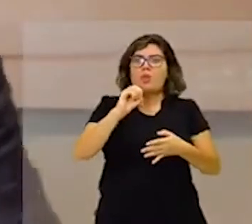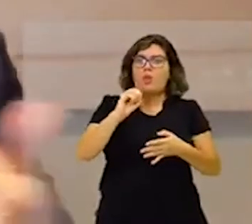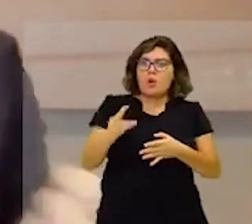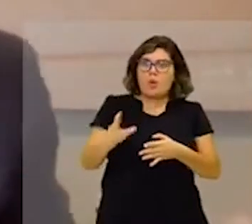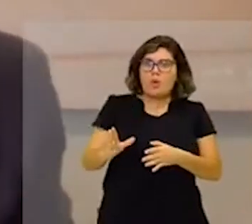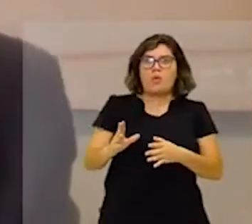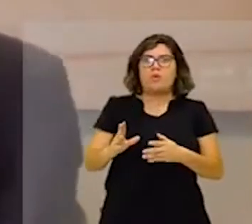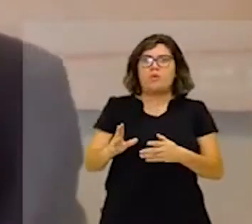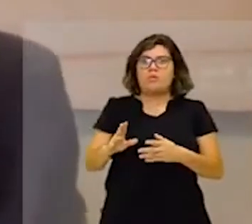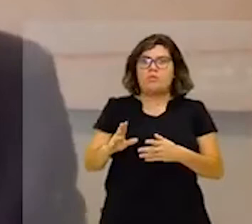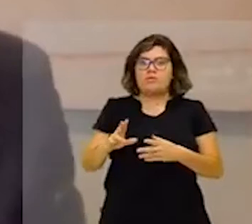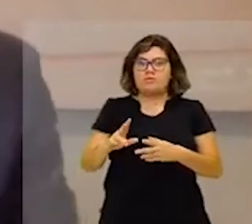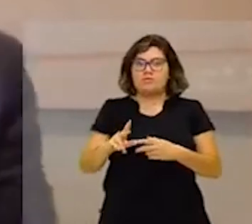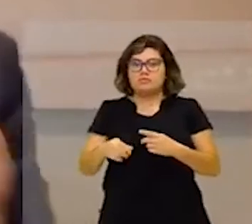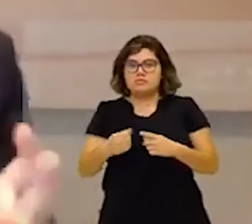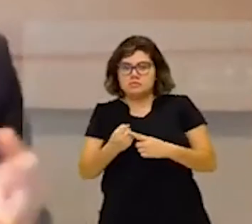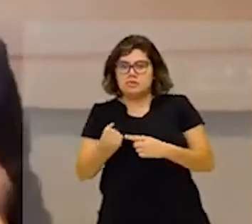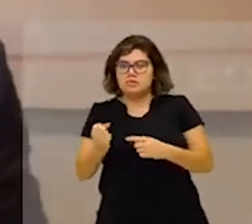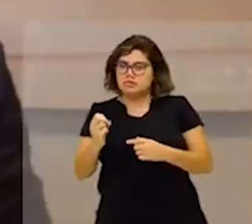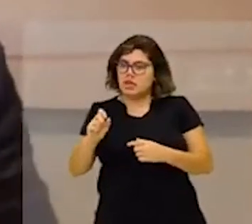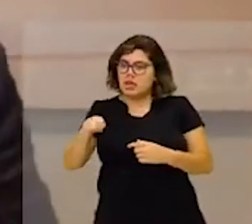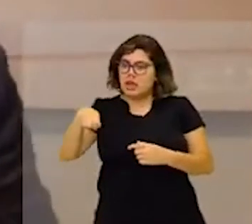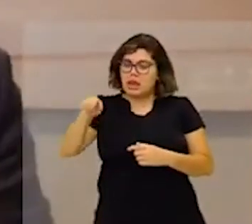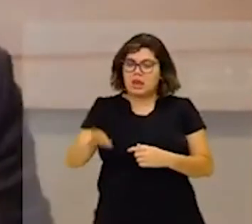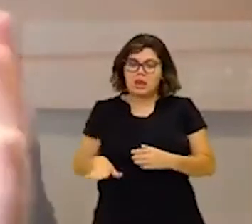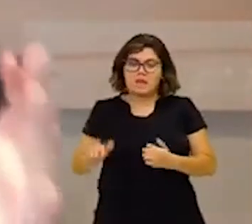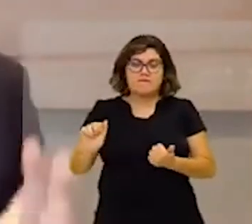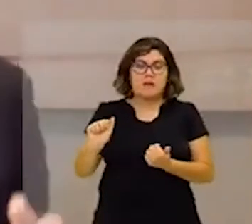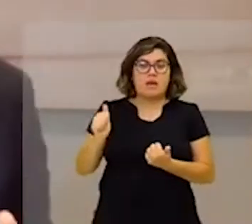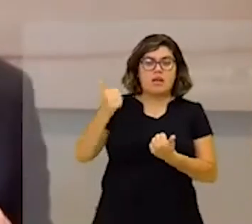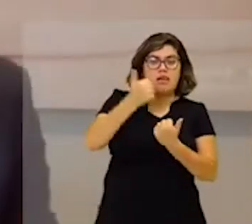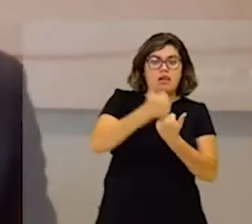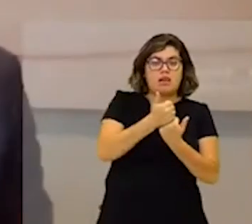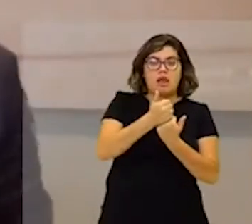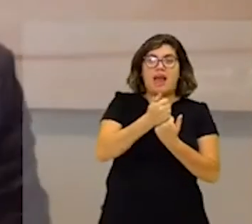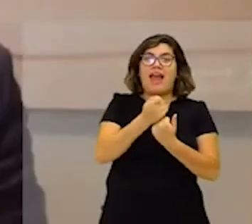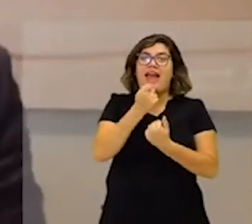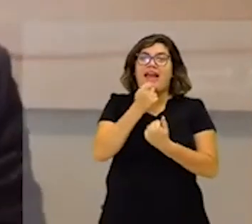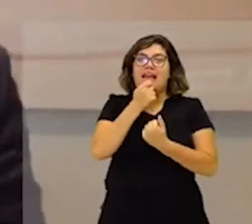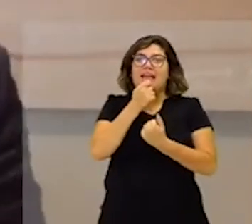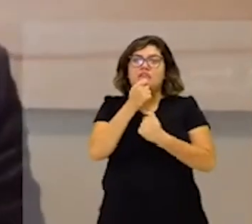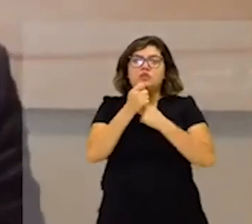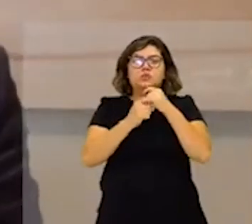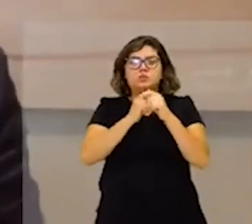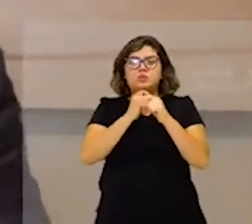o suplente o ativo o parlamentar tão tudo isso são ainda interrogações e fazem com que a gente